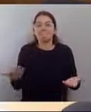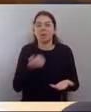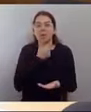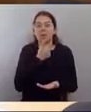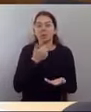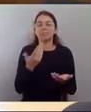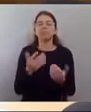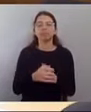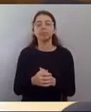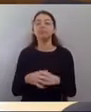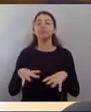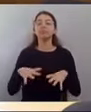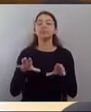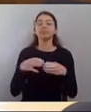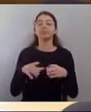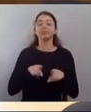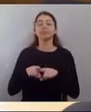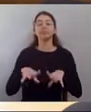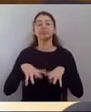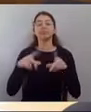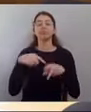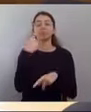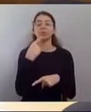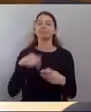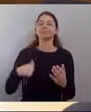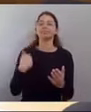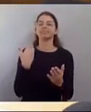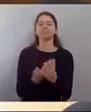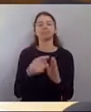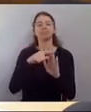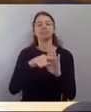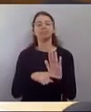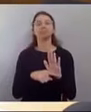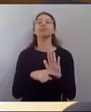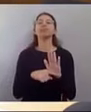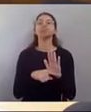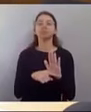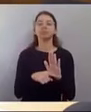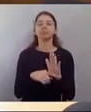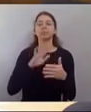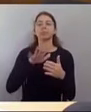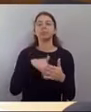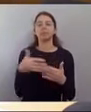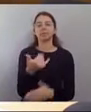Grupo Político Evoluir Oeiras apresentou nas suas propostas a incluir